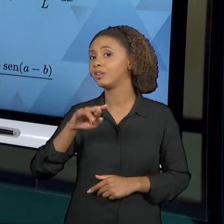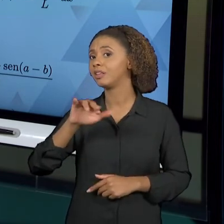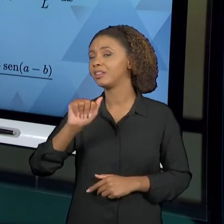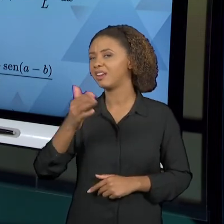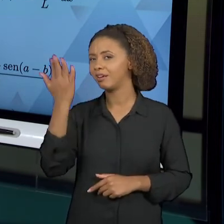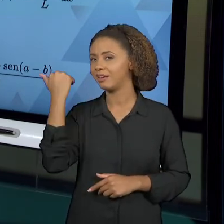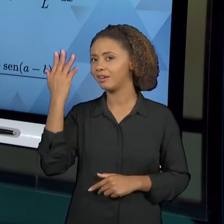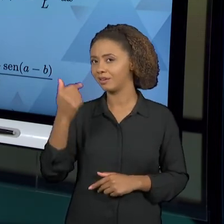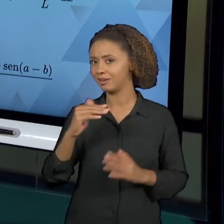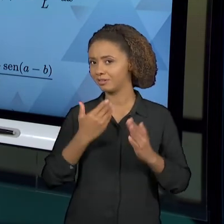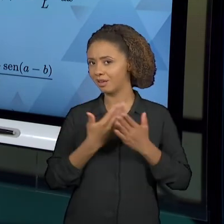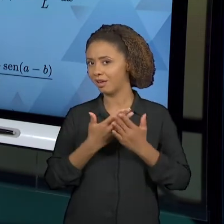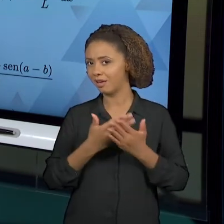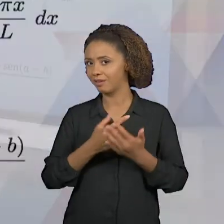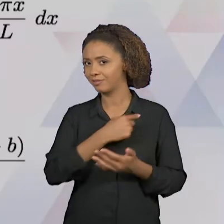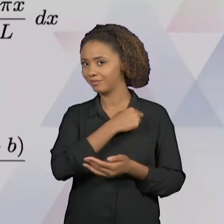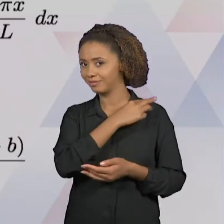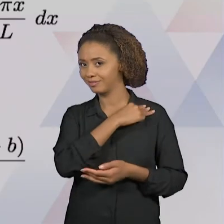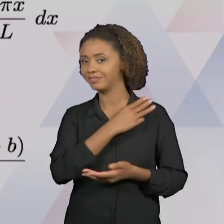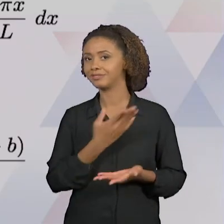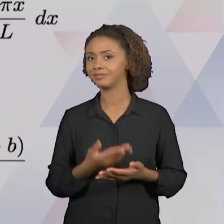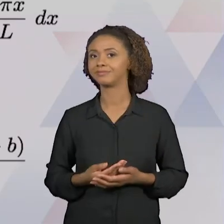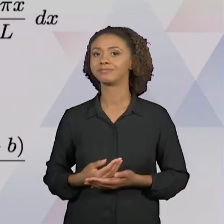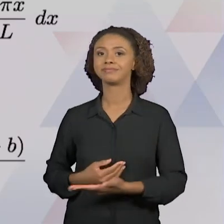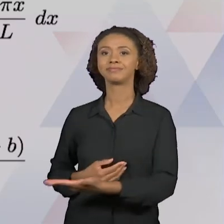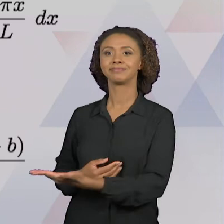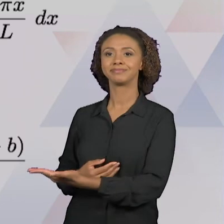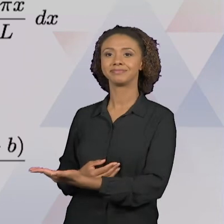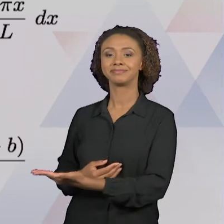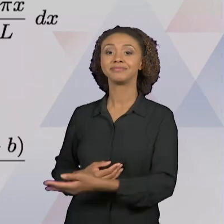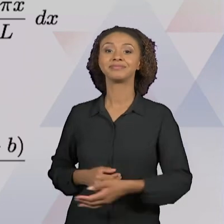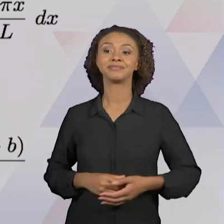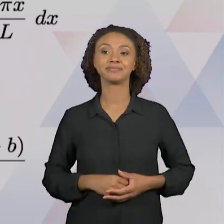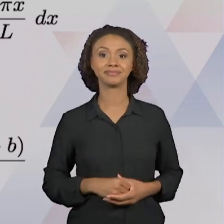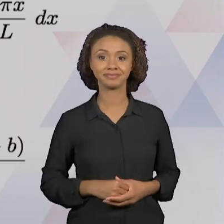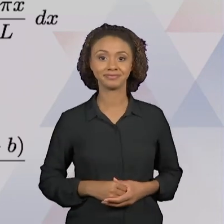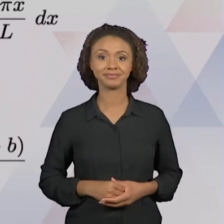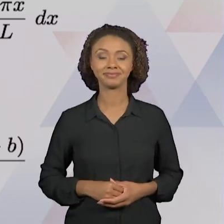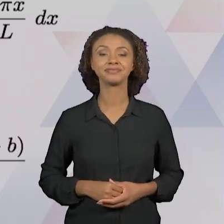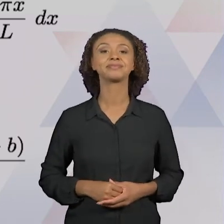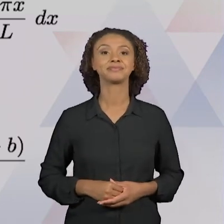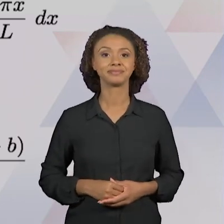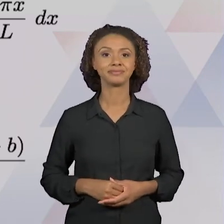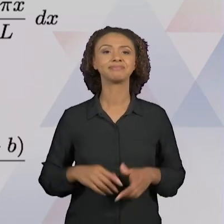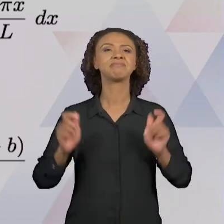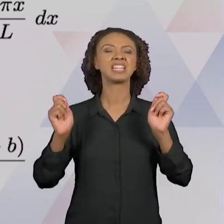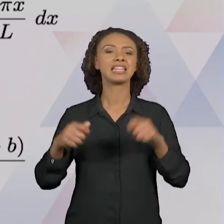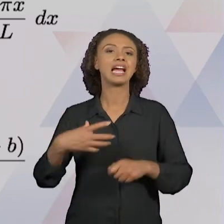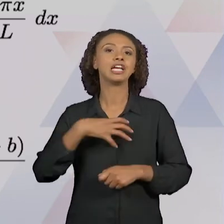SE EU TIVER SENO DE "A" VEZES COSSENO DE "B", EU POSSO ESCREVER UTILIZANDO SENO DA SOMA E SENO DA